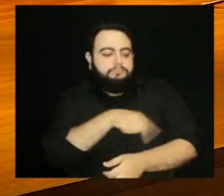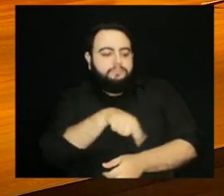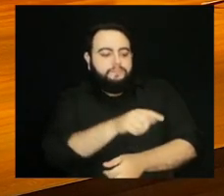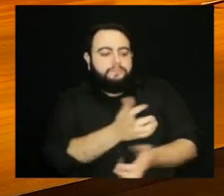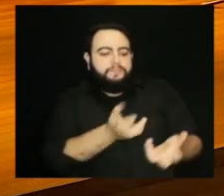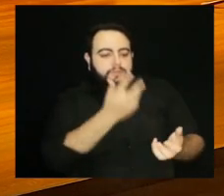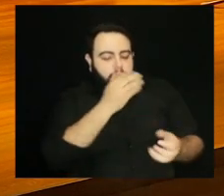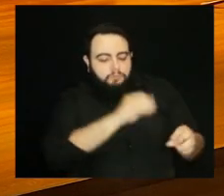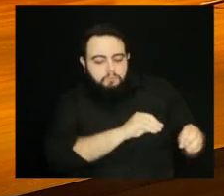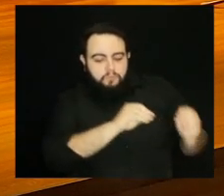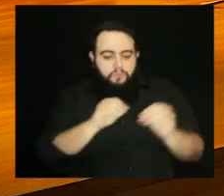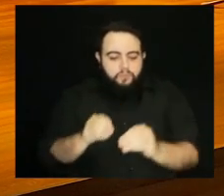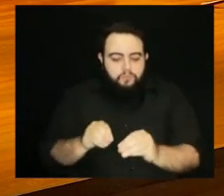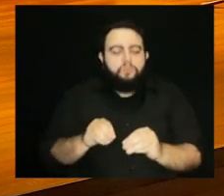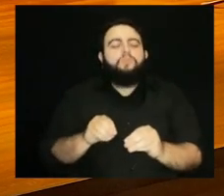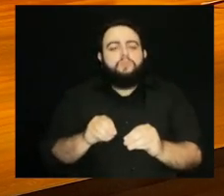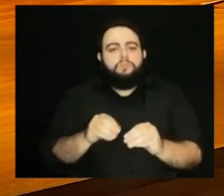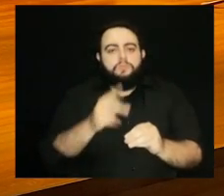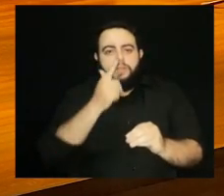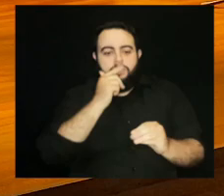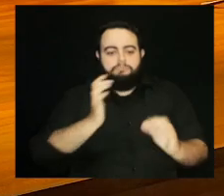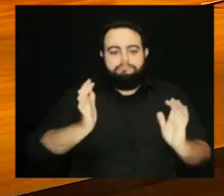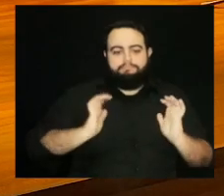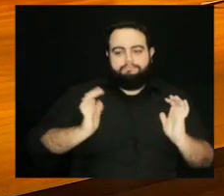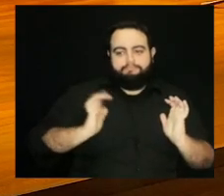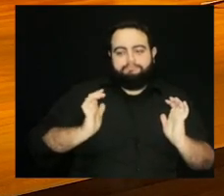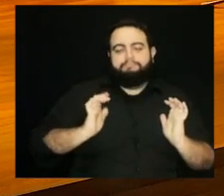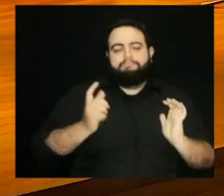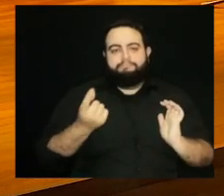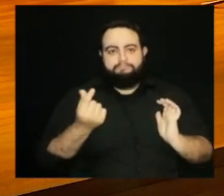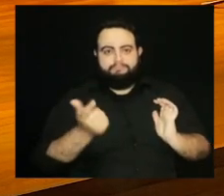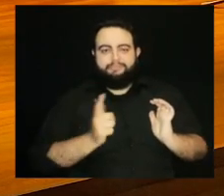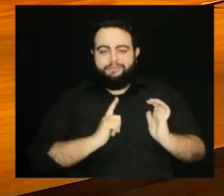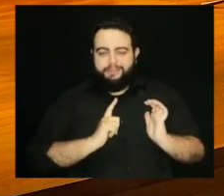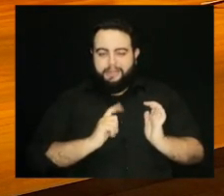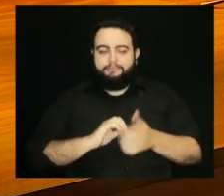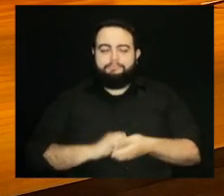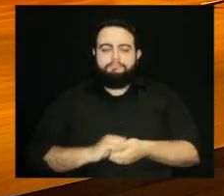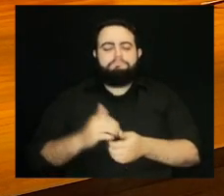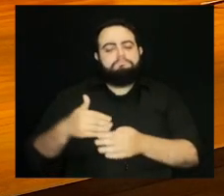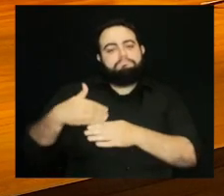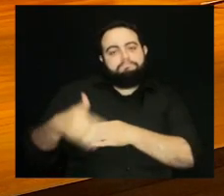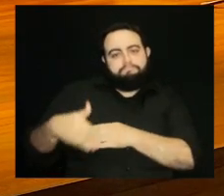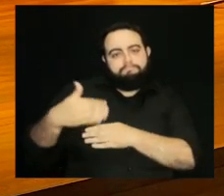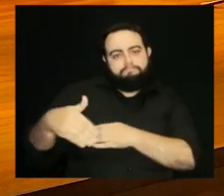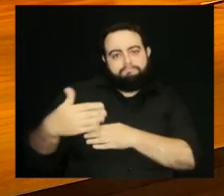literalmente para conseguir morar na cidade alta e aos poucos uns primeiros bairros que começavam a